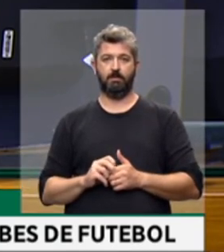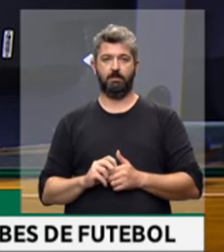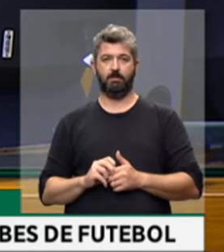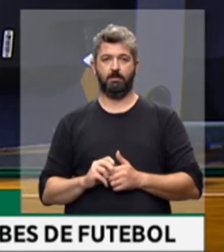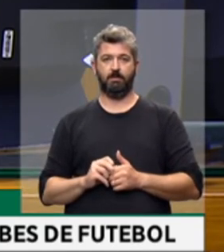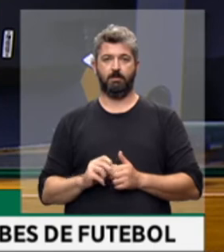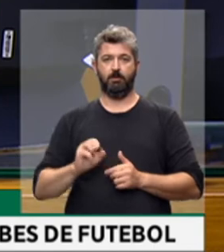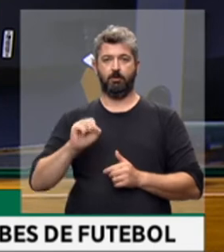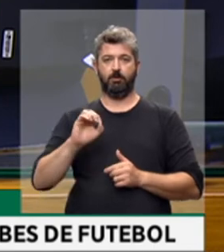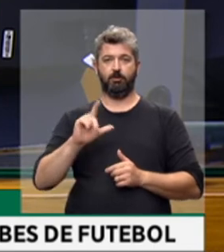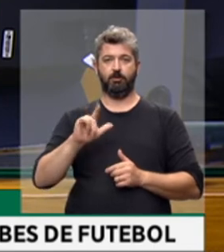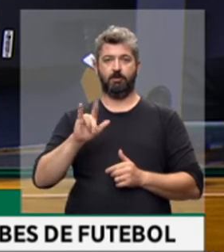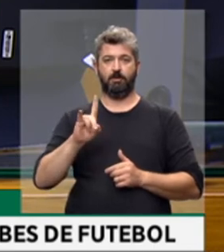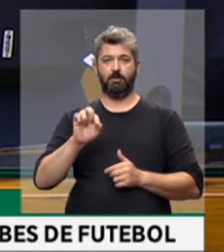O SOLIDARIEDADE?! COMO VOTA O